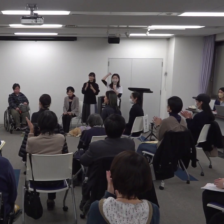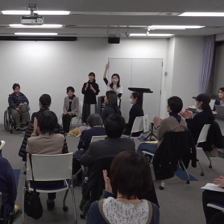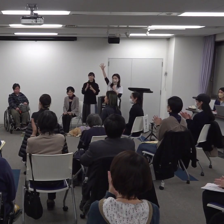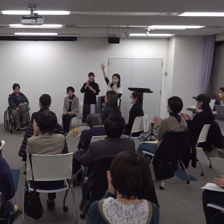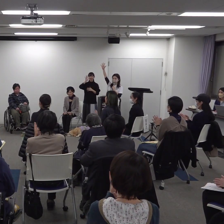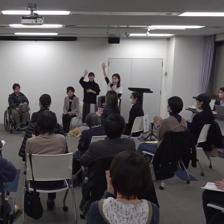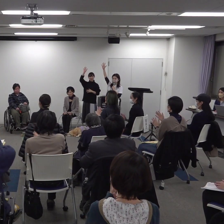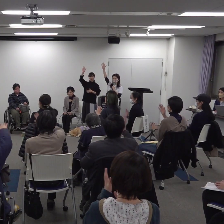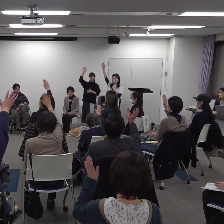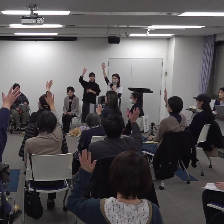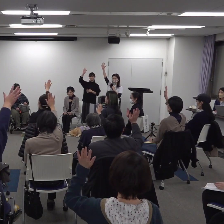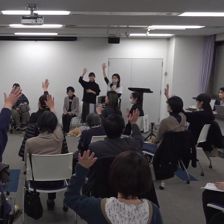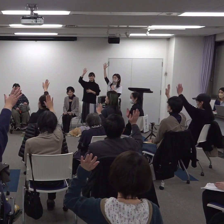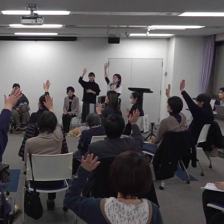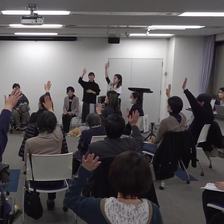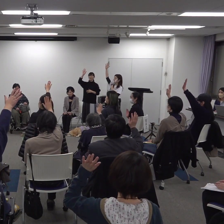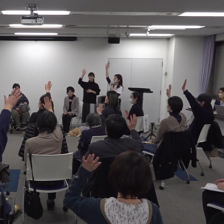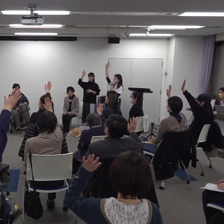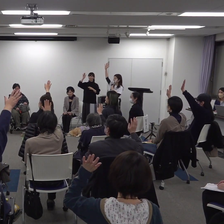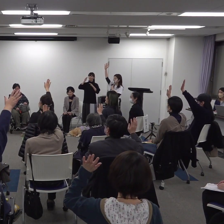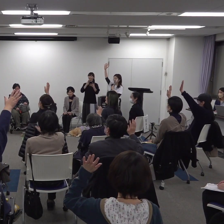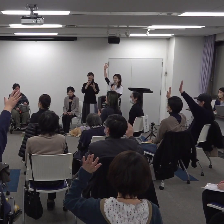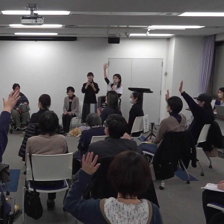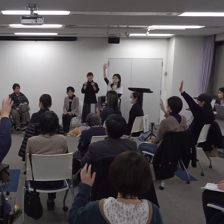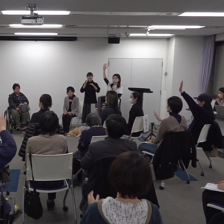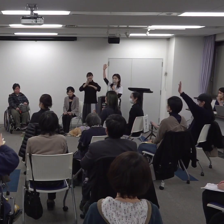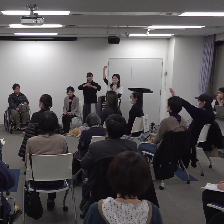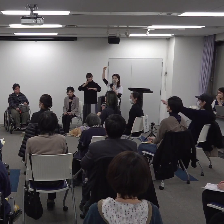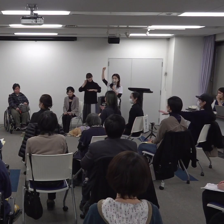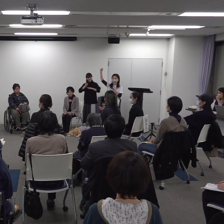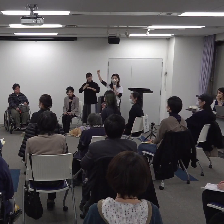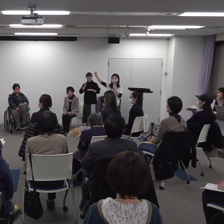手を挙げましょう たくさんありがとうございます